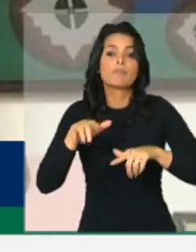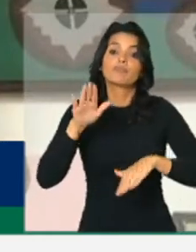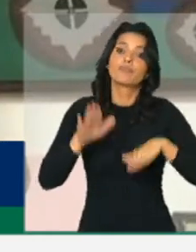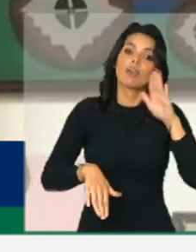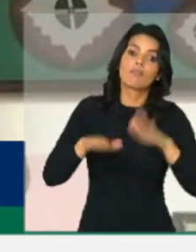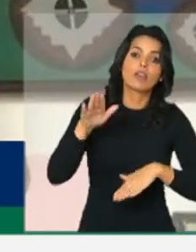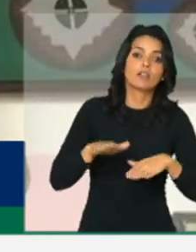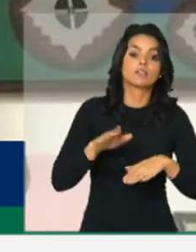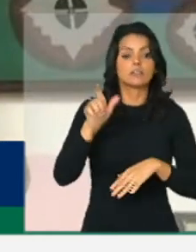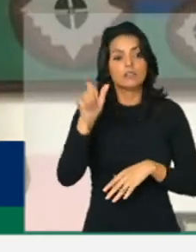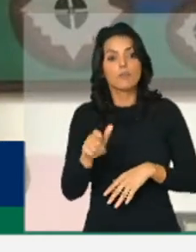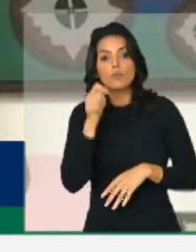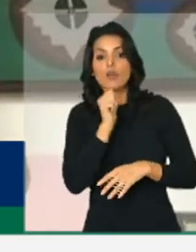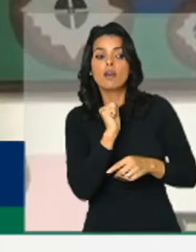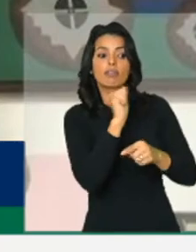ENCARCERADAS. ESSA É UMA NOTÍCIA QUE NÓS ESTAMOS